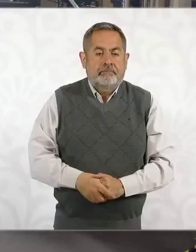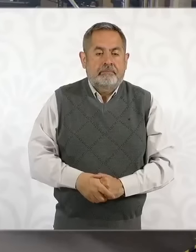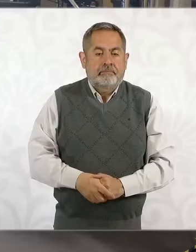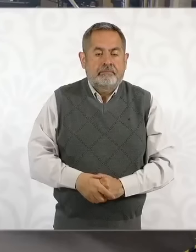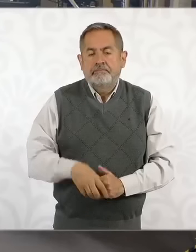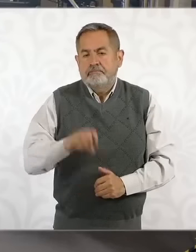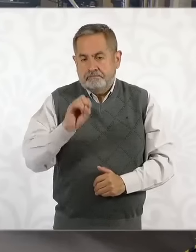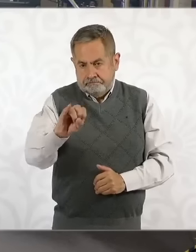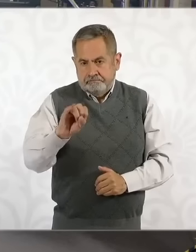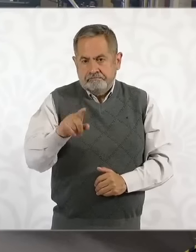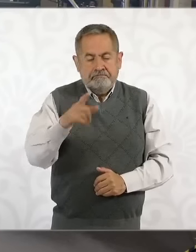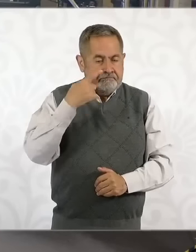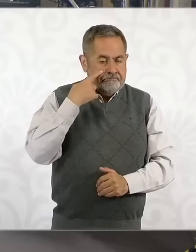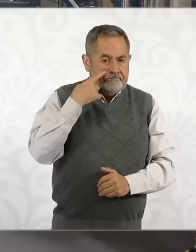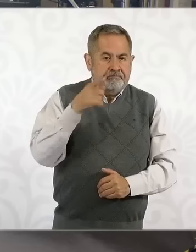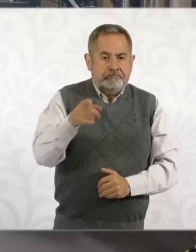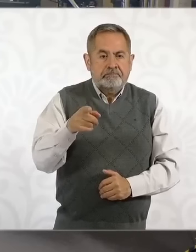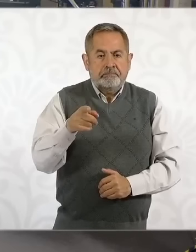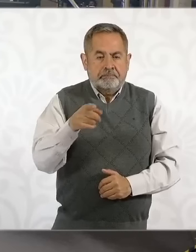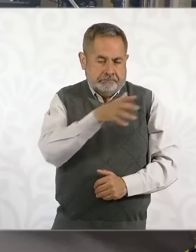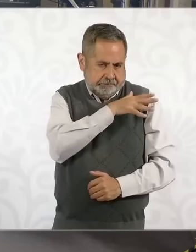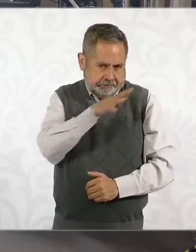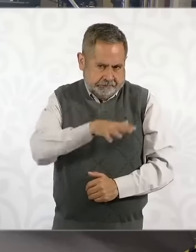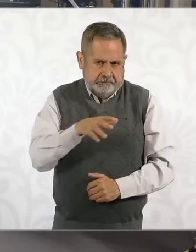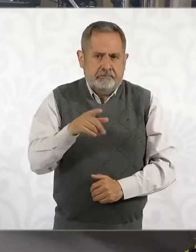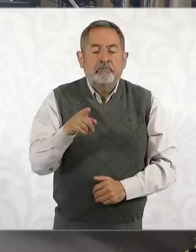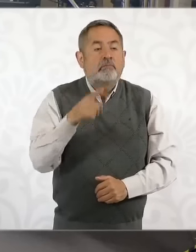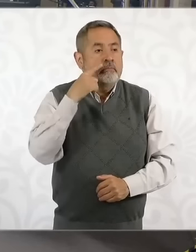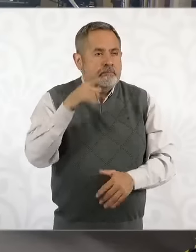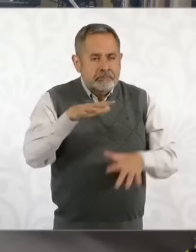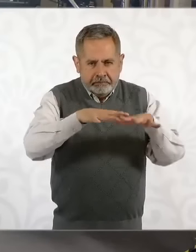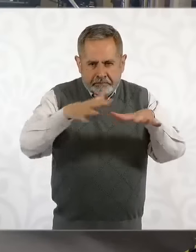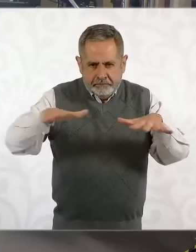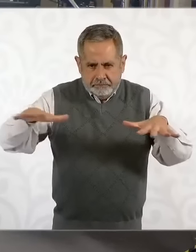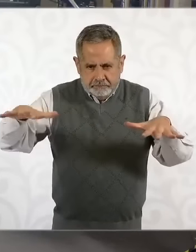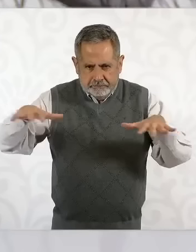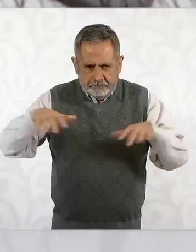Sí. En el en la estrategia que tenemos de vigilancia en los mares, hemos visto